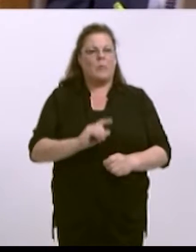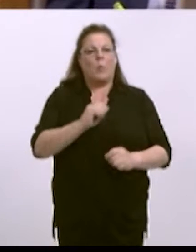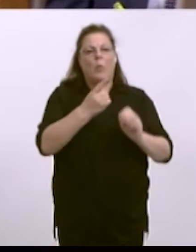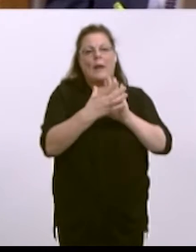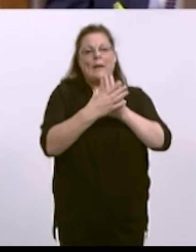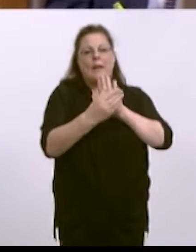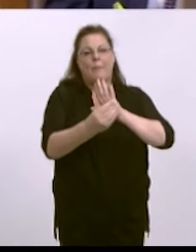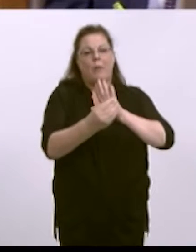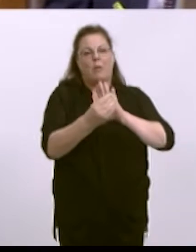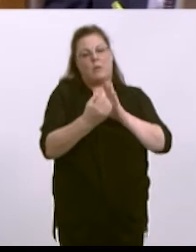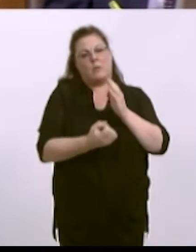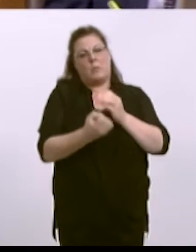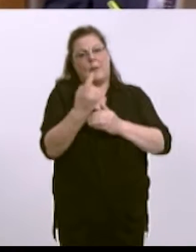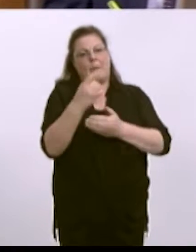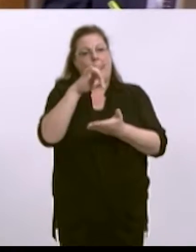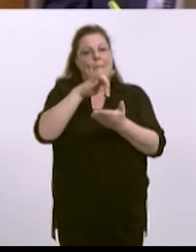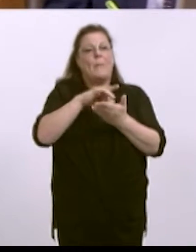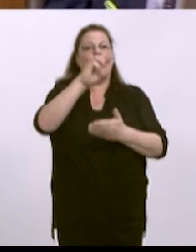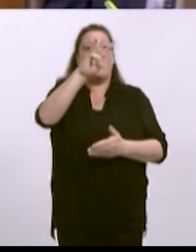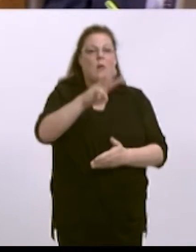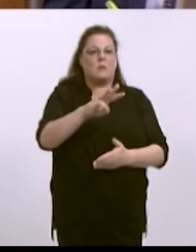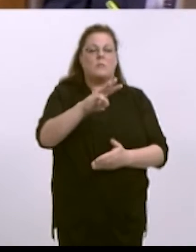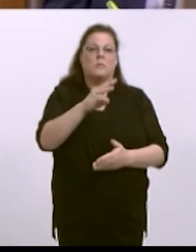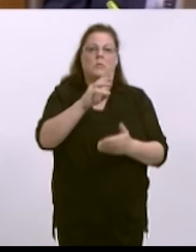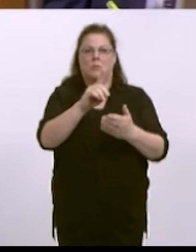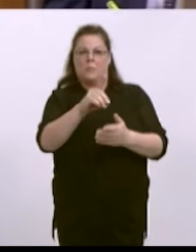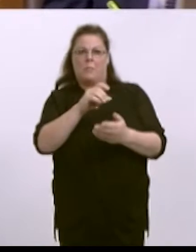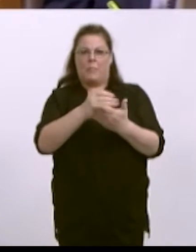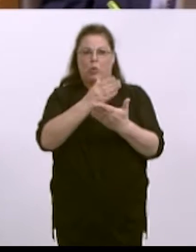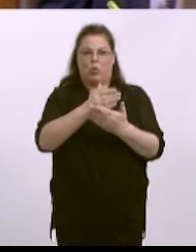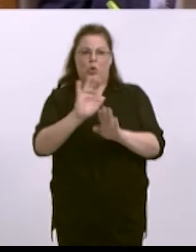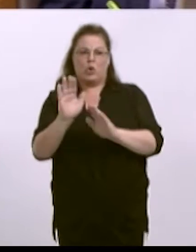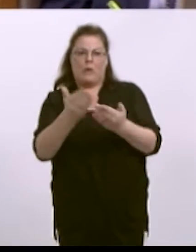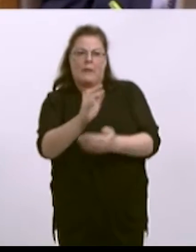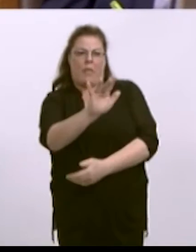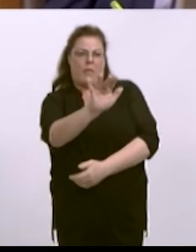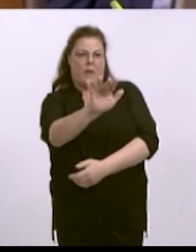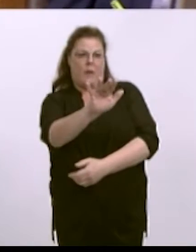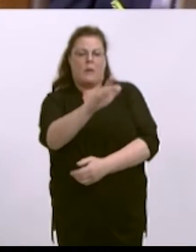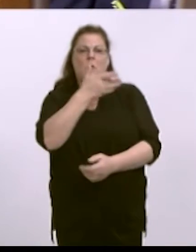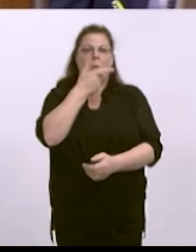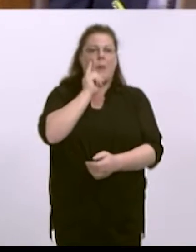gweithioín galed er mwyn sicrhau bod gwasanaethau ar gael i bobl yn y canolbarth ac yn ystyried